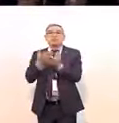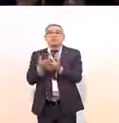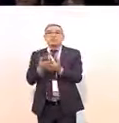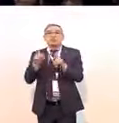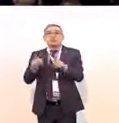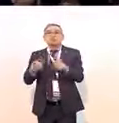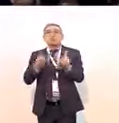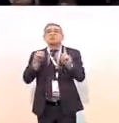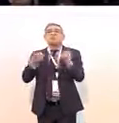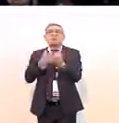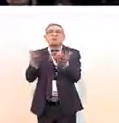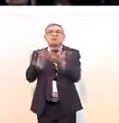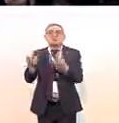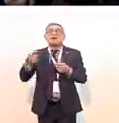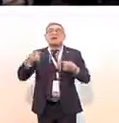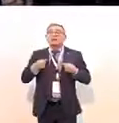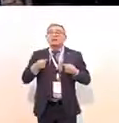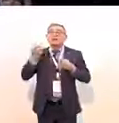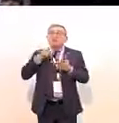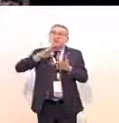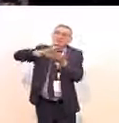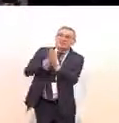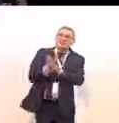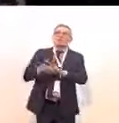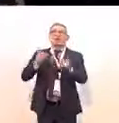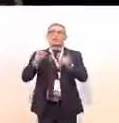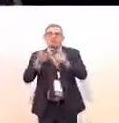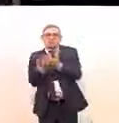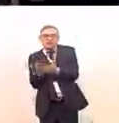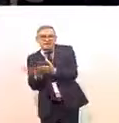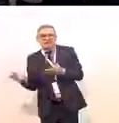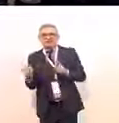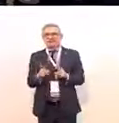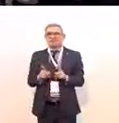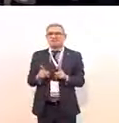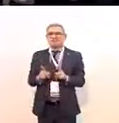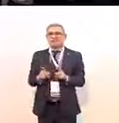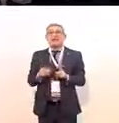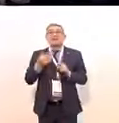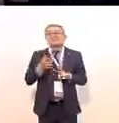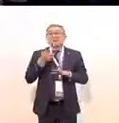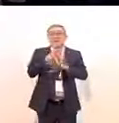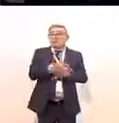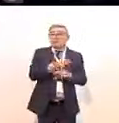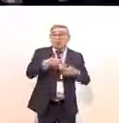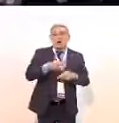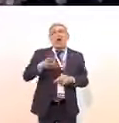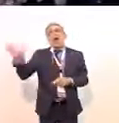sconfiggere i populisti. Se non poni questi temi vincono gli altri.